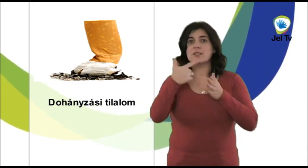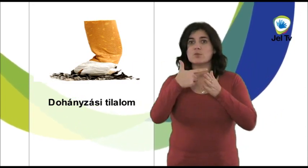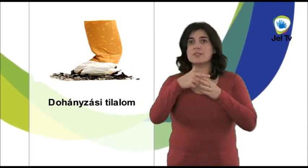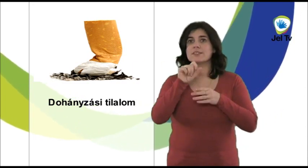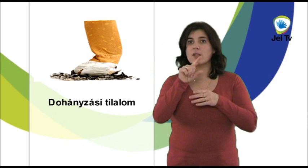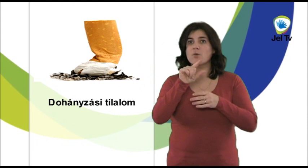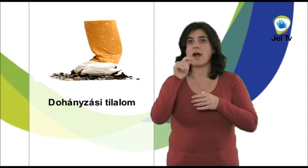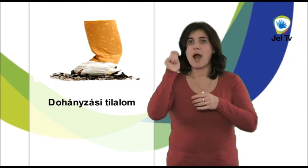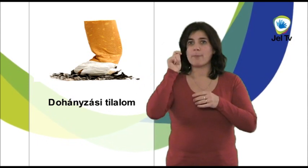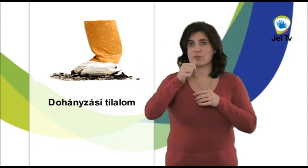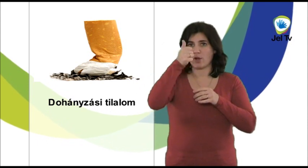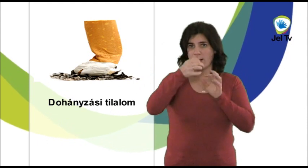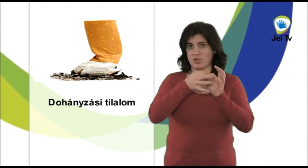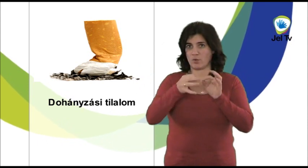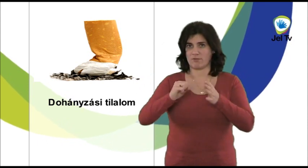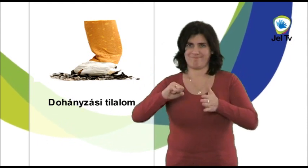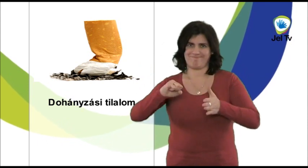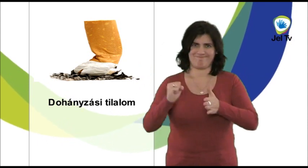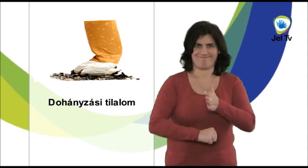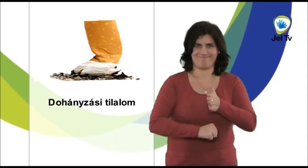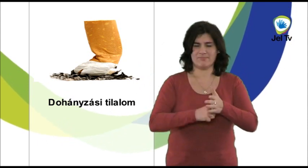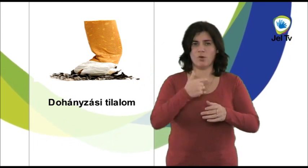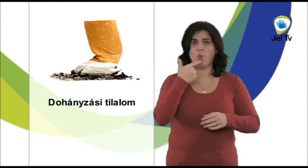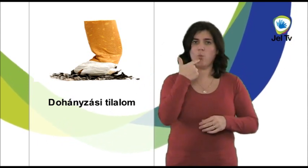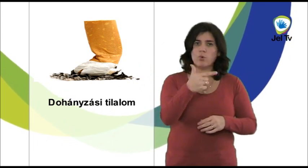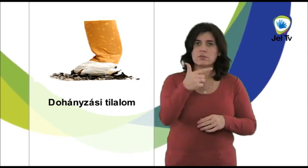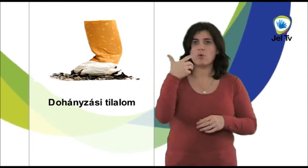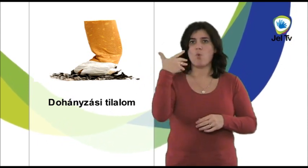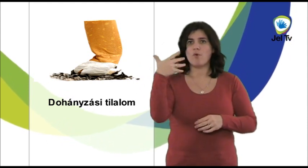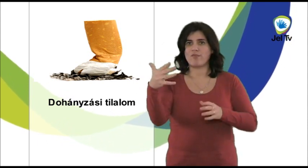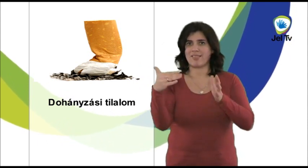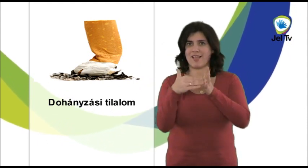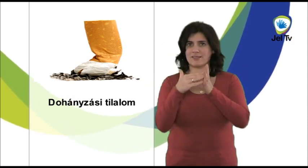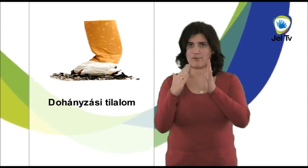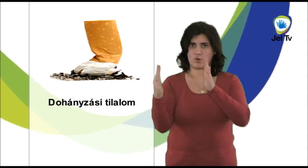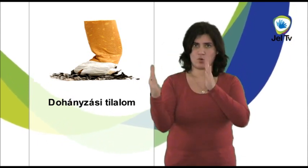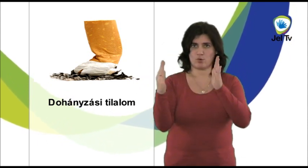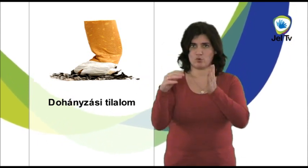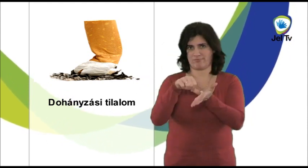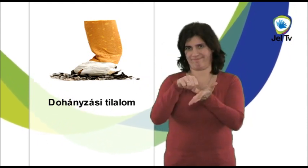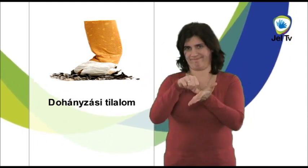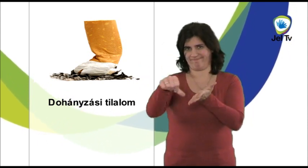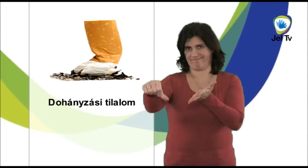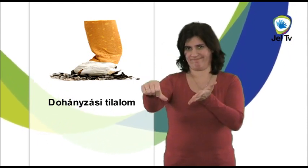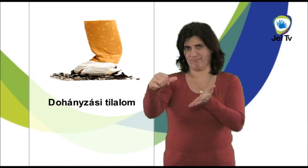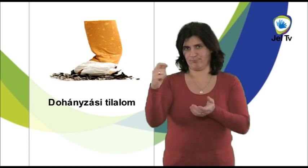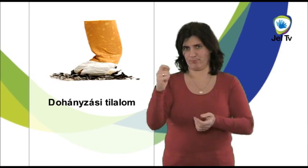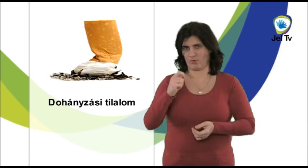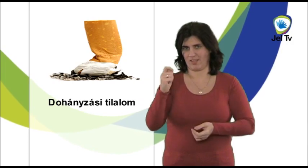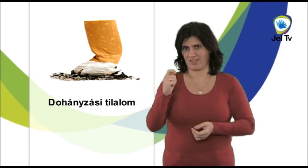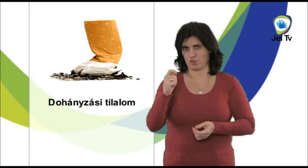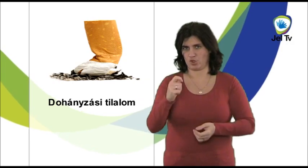2012. április elsejétől szigorítanak. A szabályszegőkre 20-50 ezer Ft közötti büntetés vár.